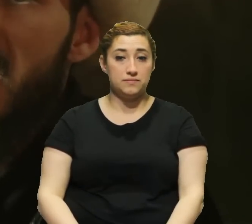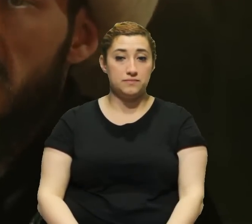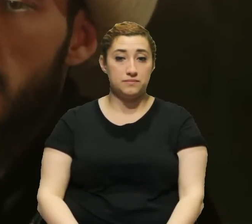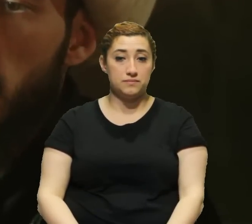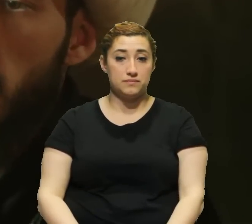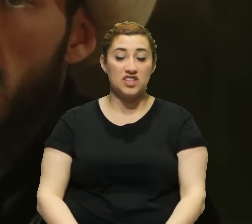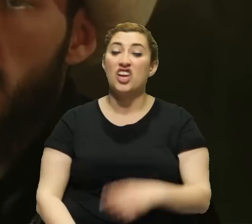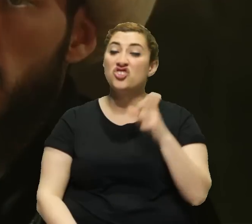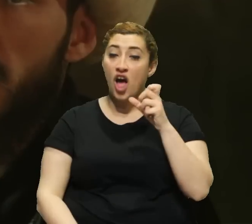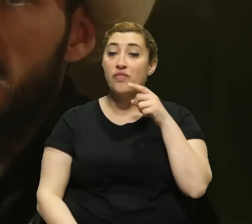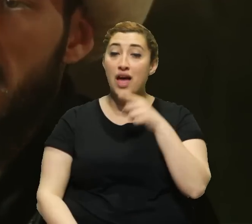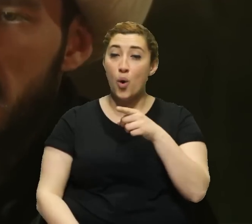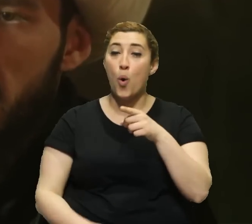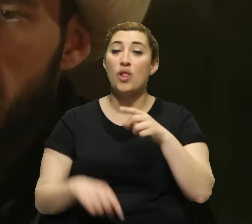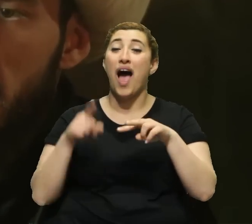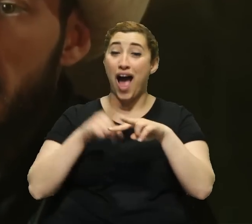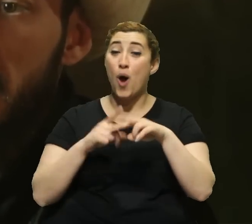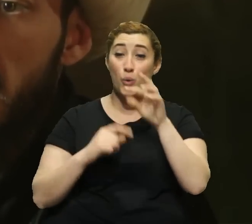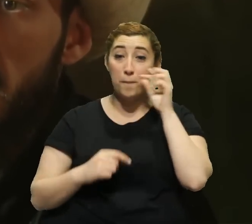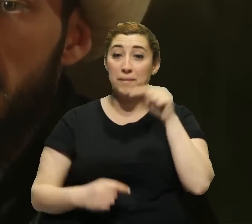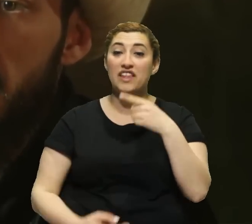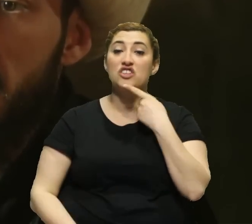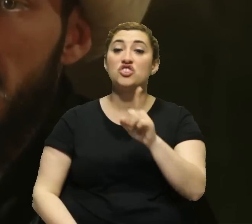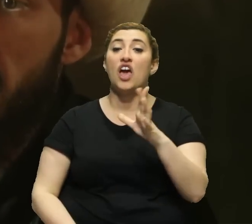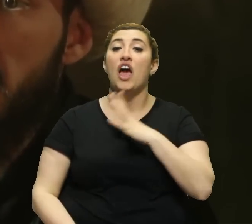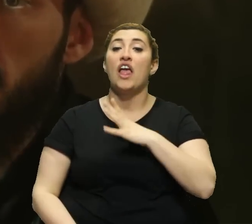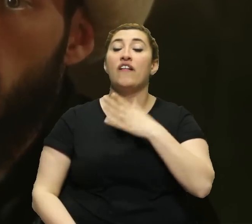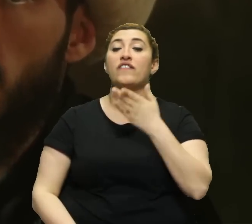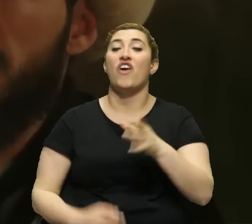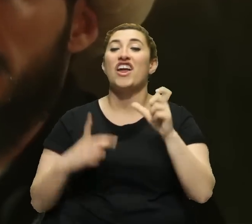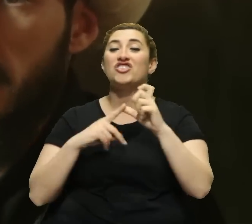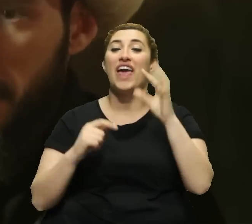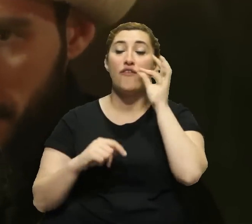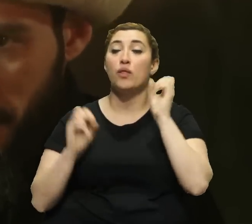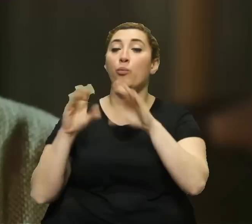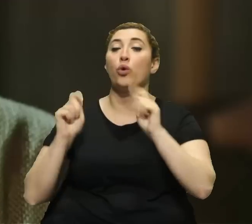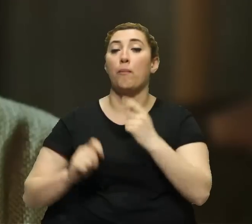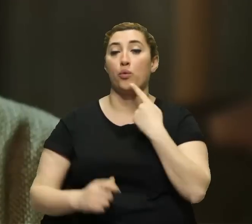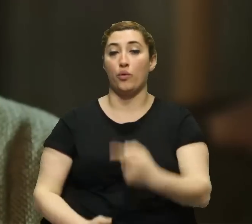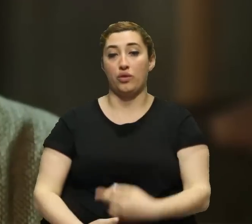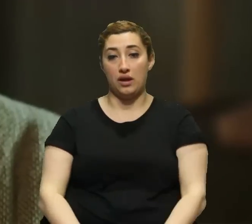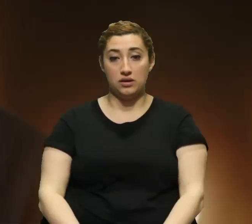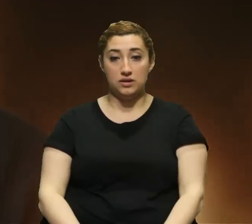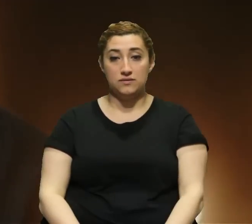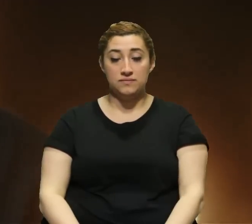Candaroğlu Argun Bey dahi şikayetçidir... ...Şeyh Efendi'nin büyü yaptığından.